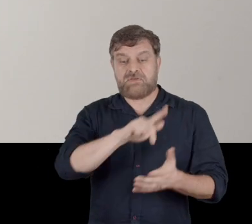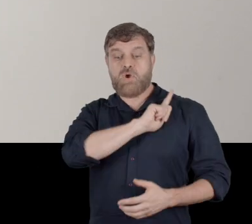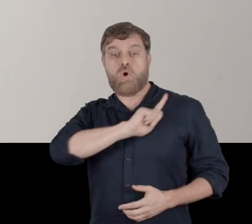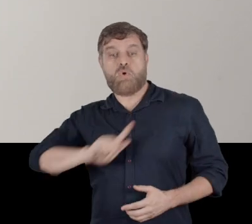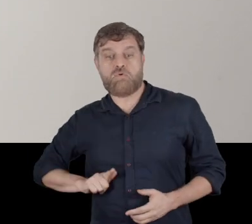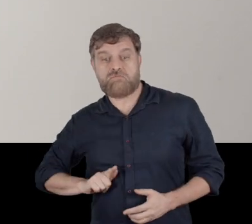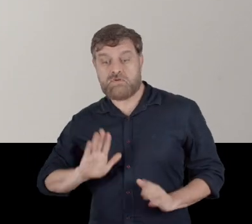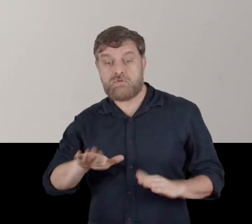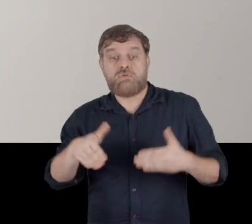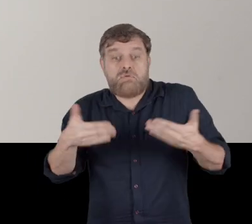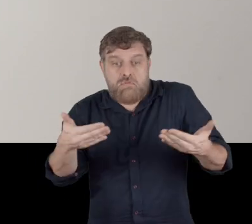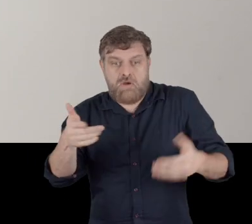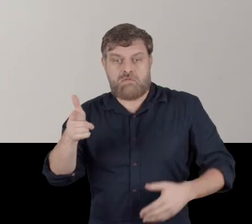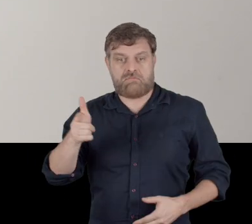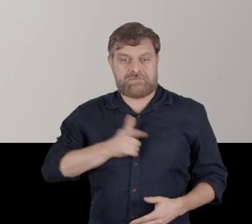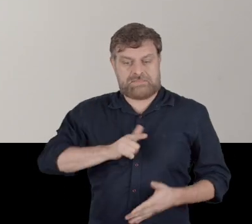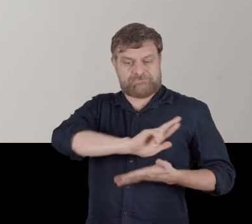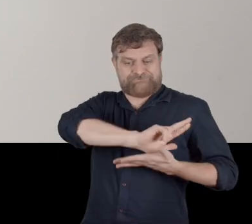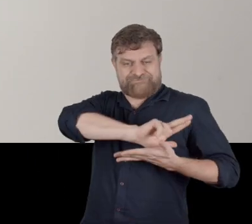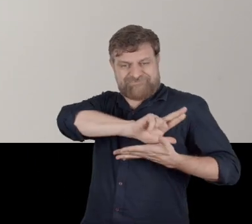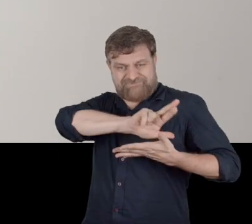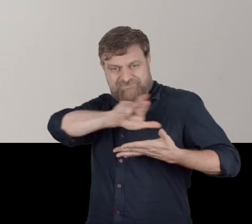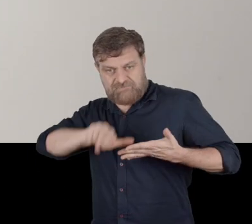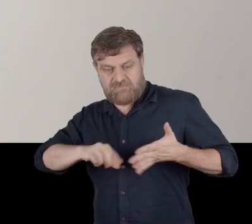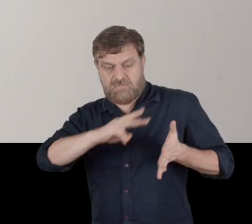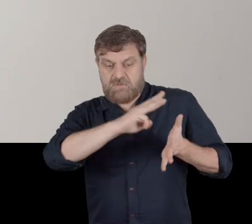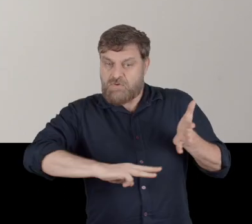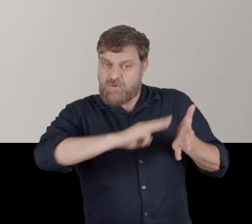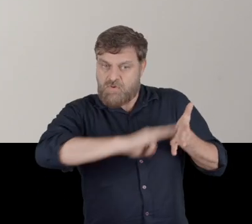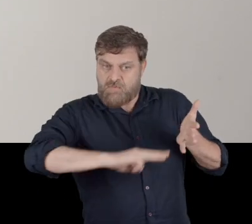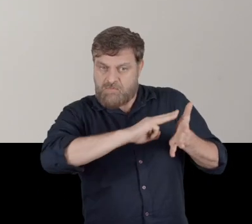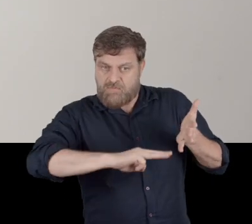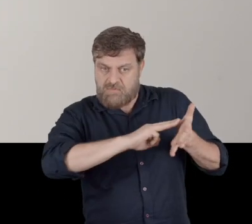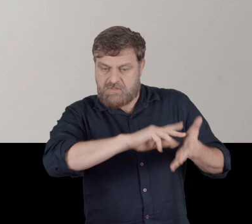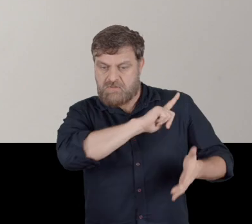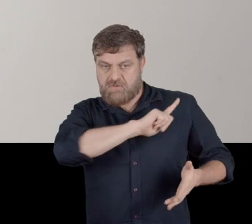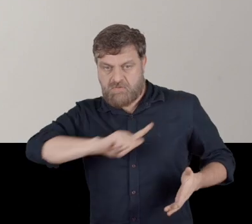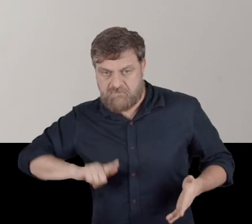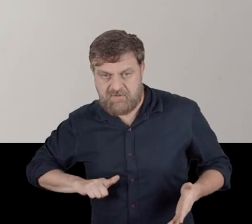a gente está falando, tem muitos modelos de Estado, muitos regimes.